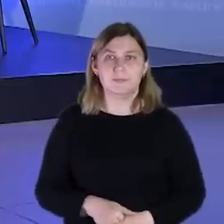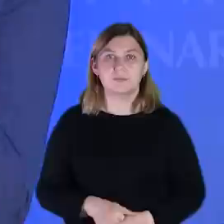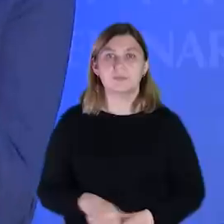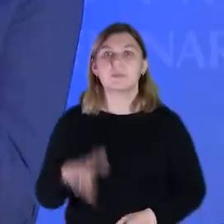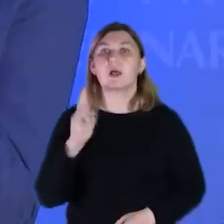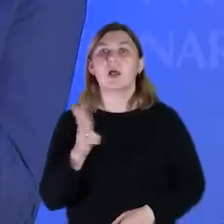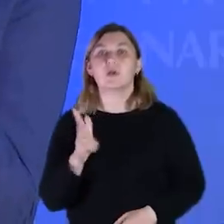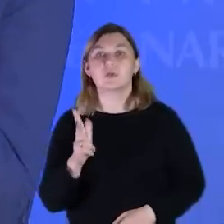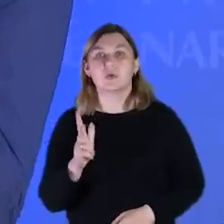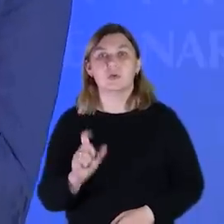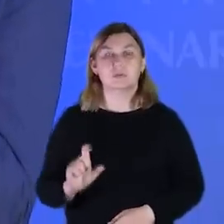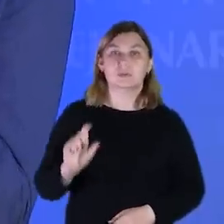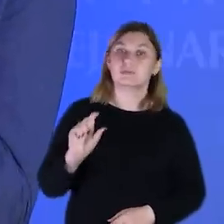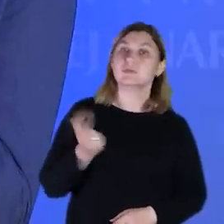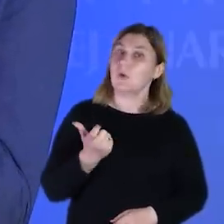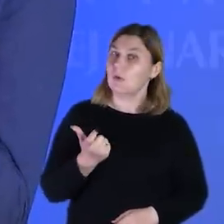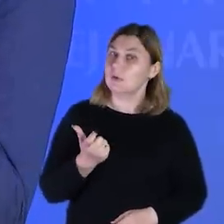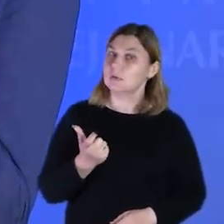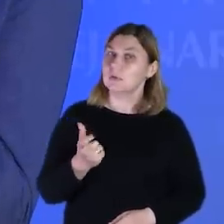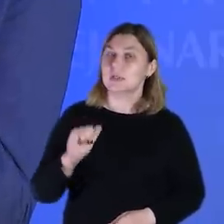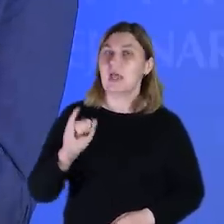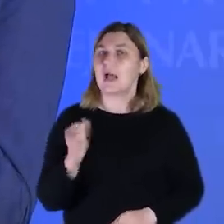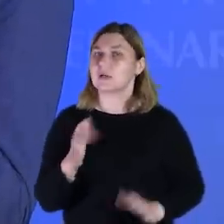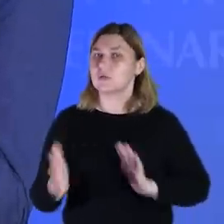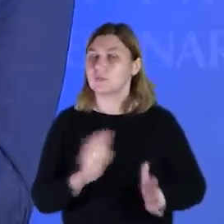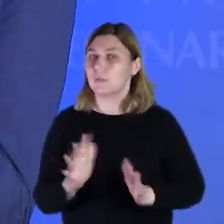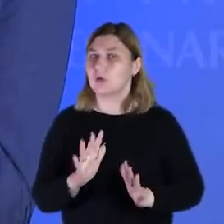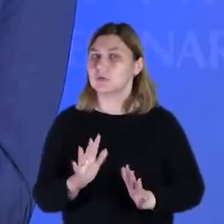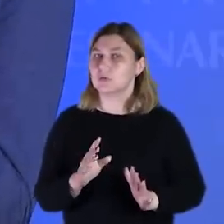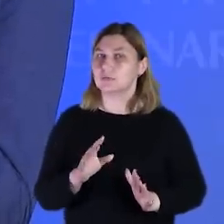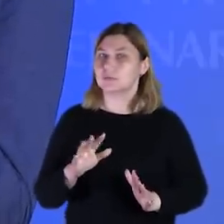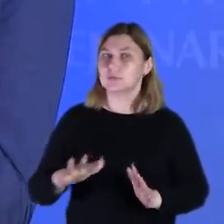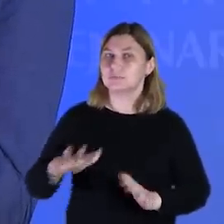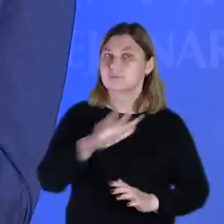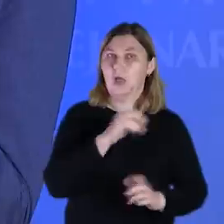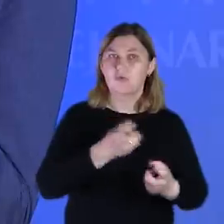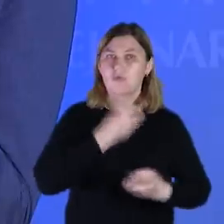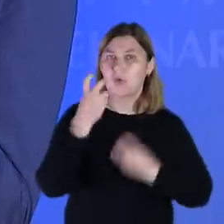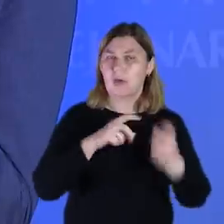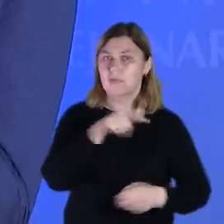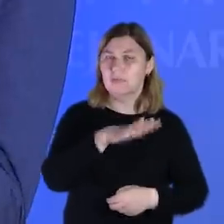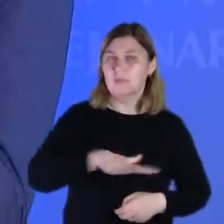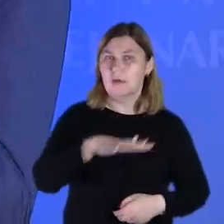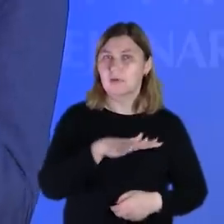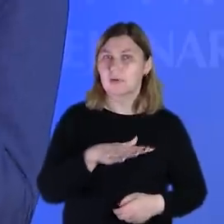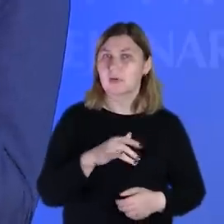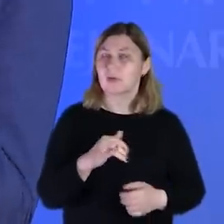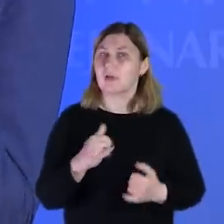Kto i co, i w jakiś sposób infiltrował na tym terenie? Czyli innymi słowy,